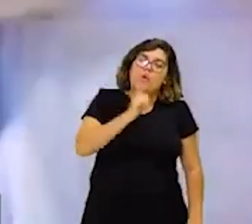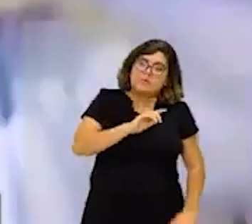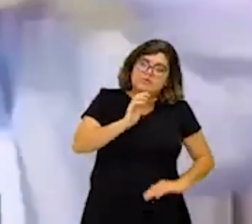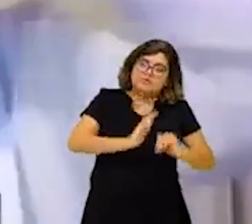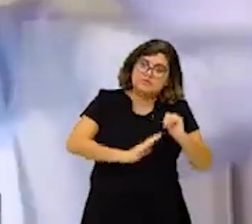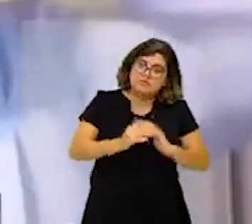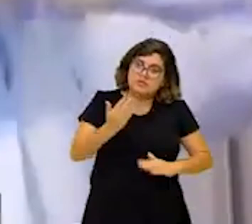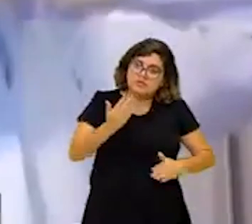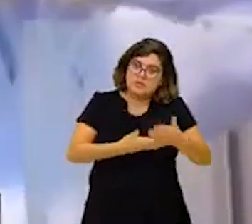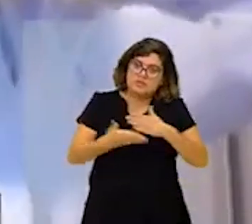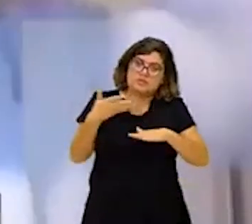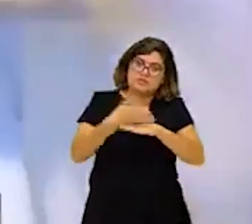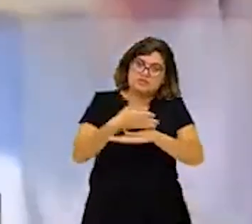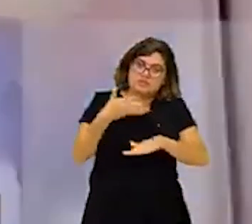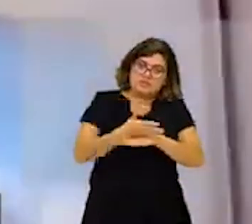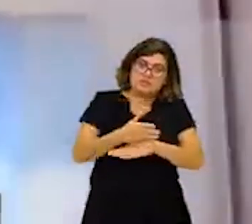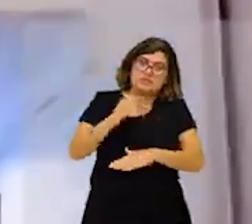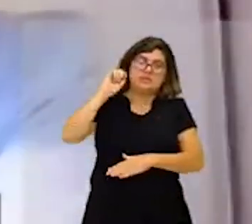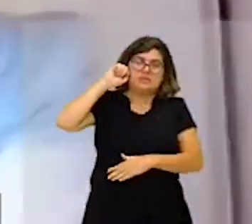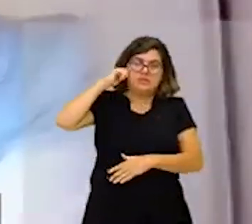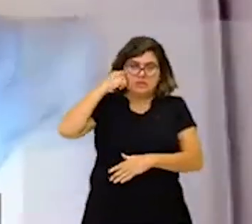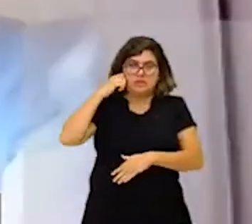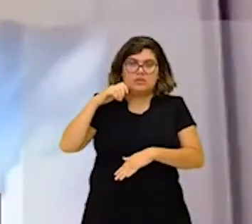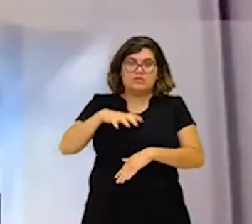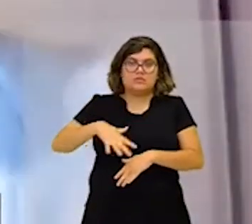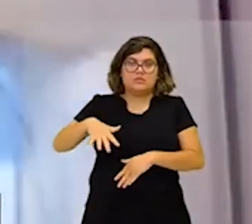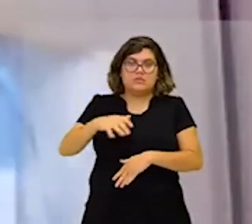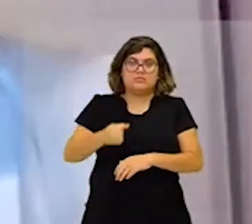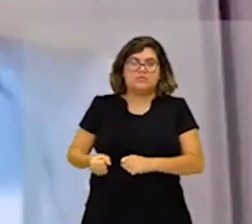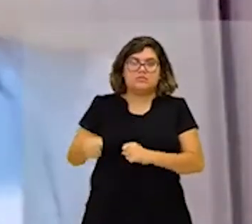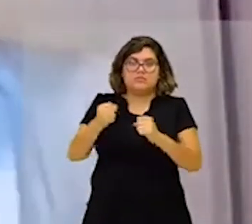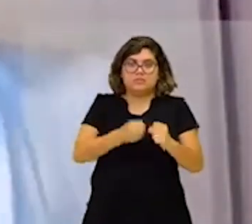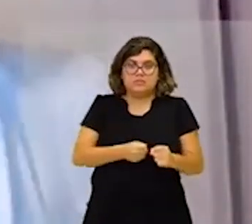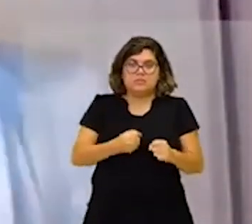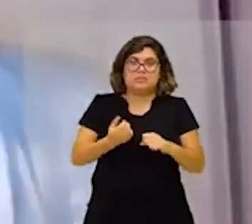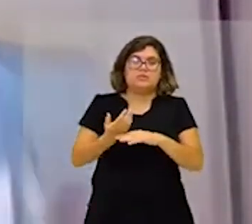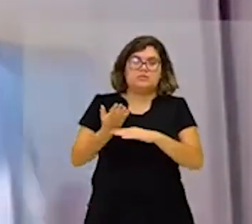Negra nos espaços de poder que ir presença essa que foi negrada historicamente igreja